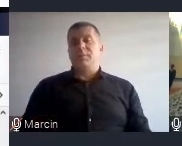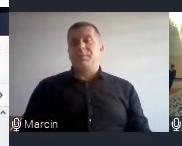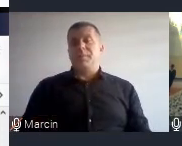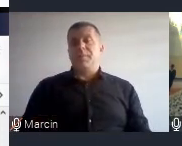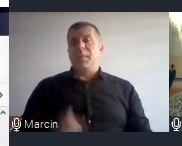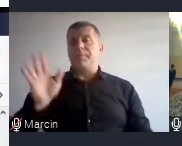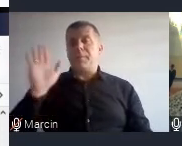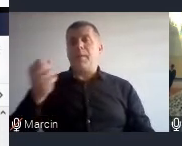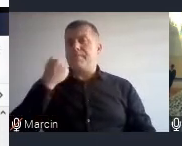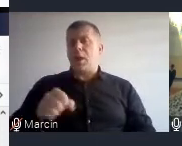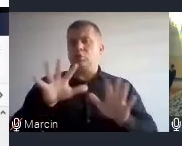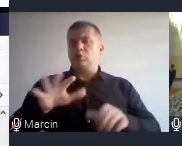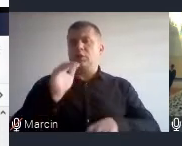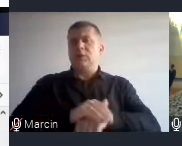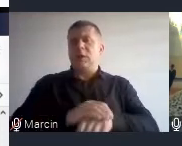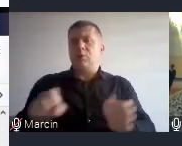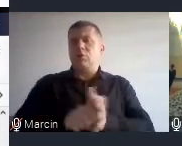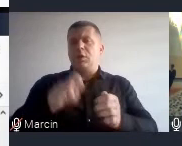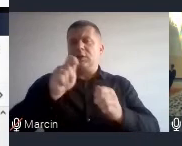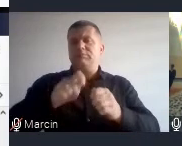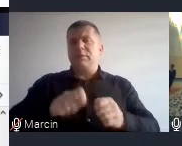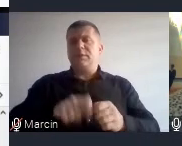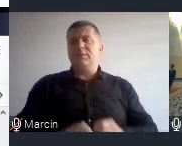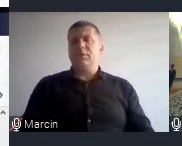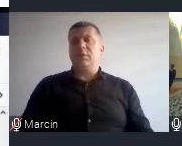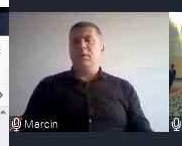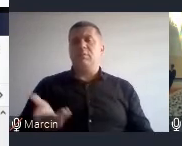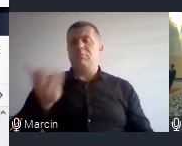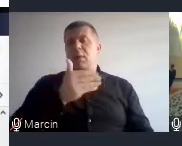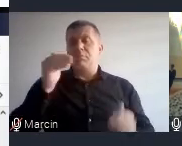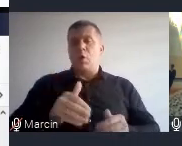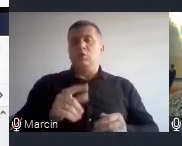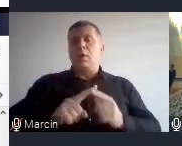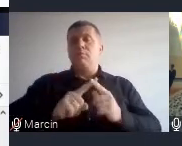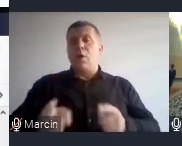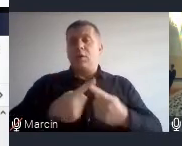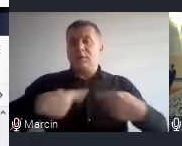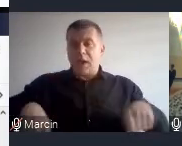która ma bardzo dużo zamówień do sprawdzenia i Państwo możecie być po zrealizowaniu zamówienia,